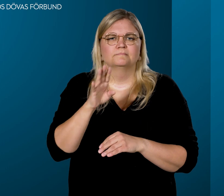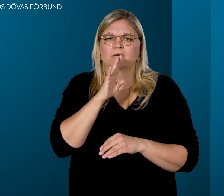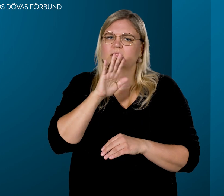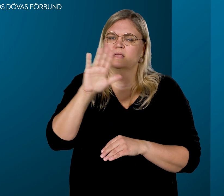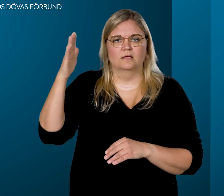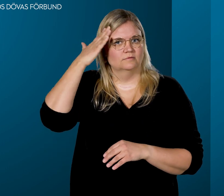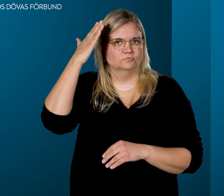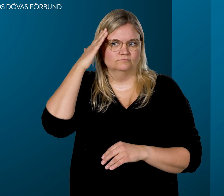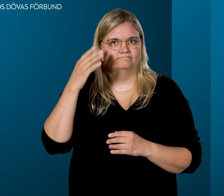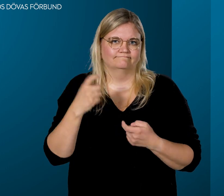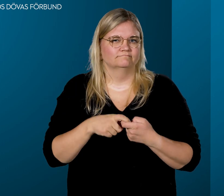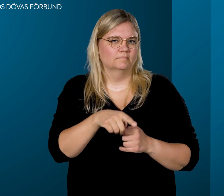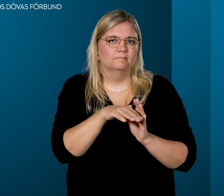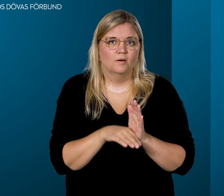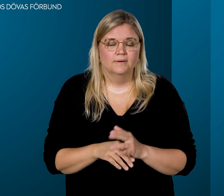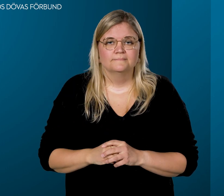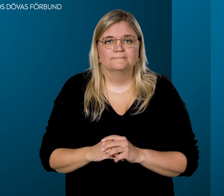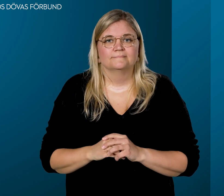delar med sig av sina kunskaper i programmet.